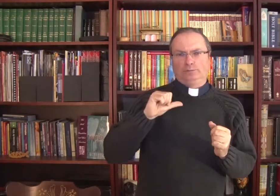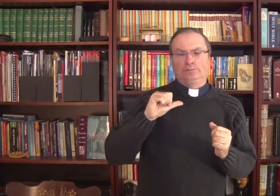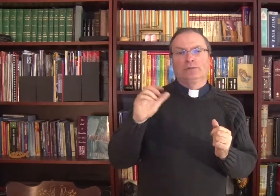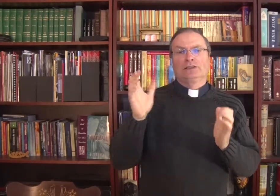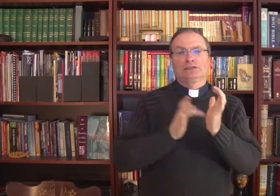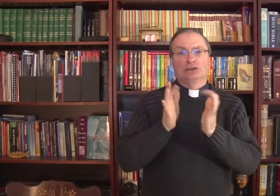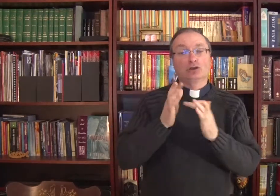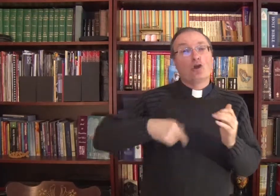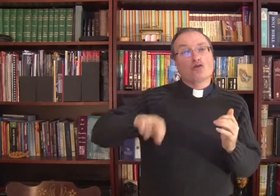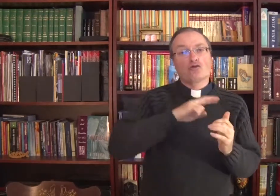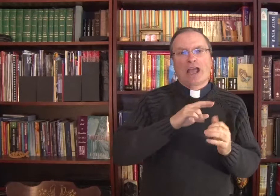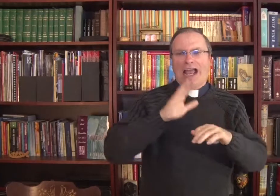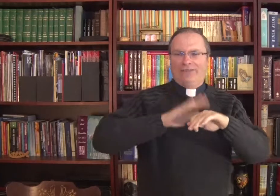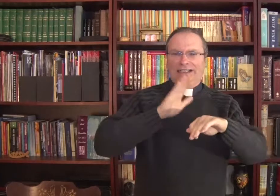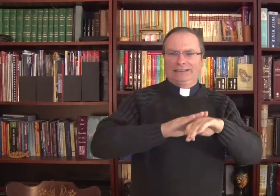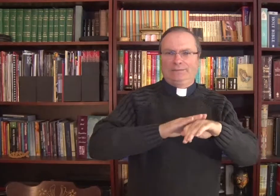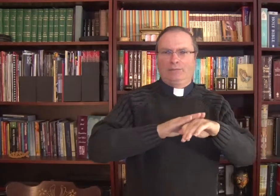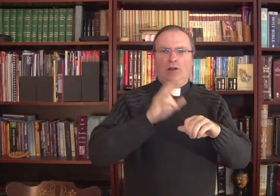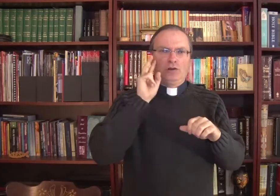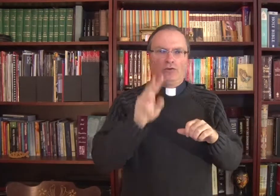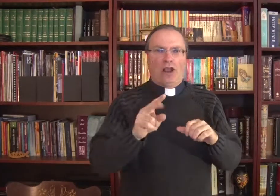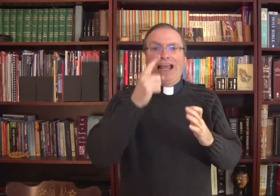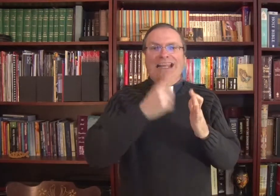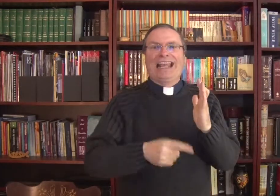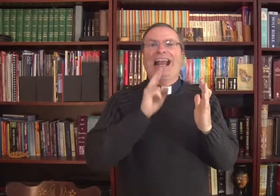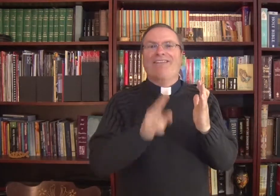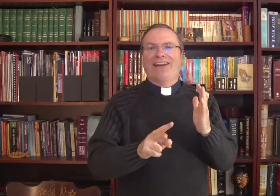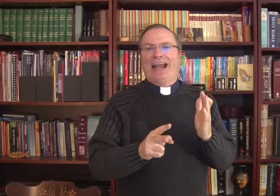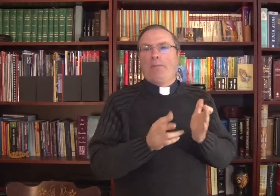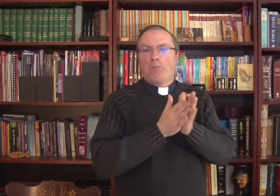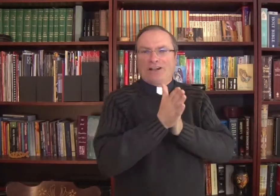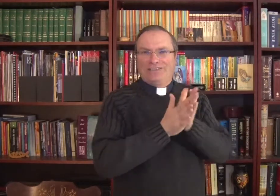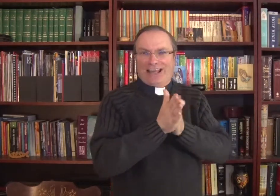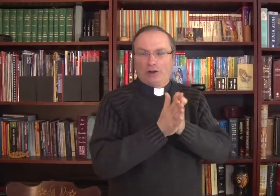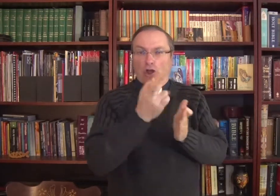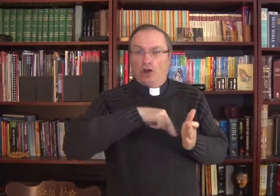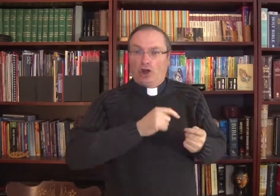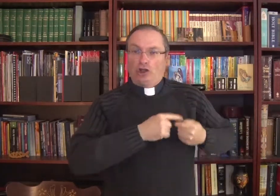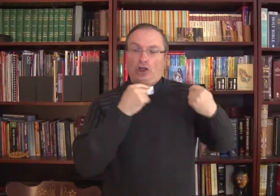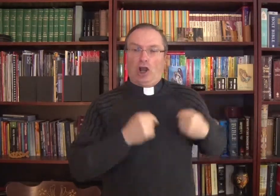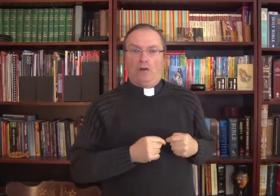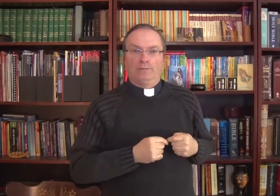Jésus nous avertit de voir quelle est la vraie motivation de notre cœur;